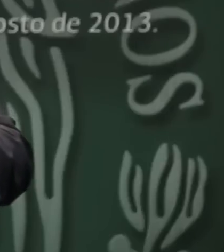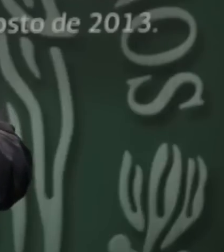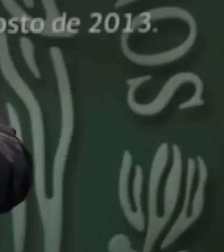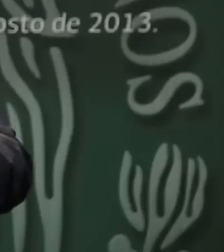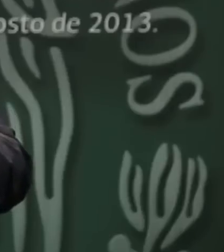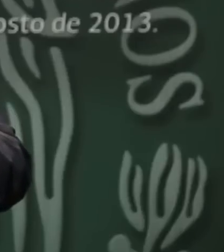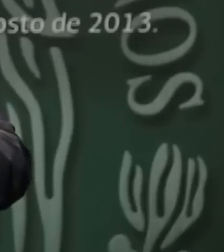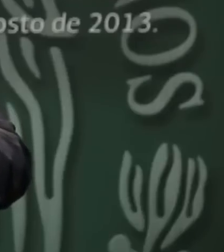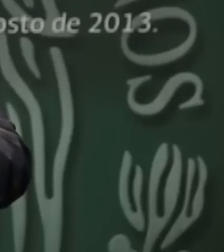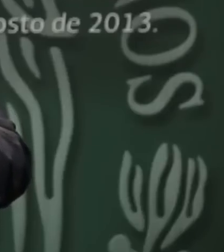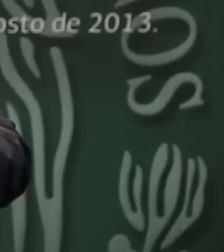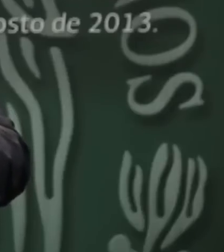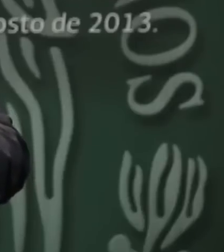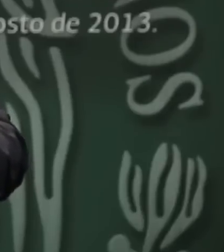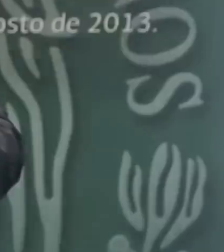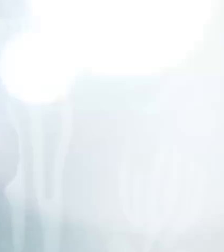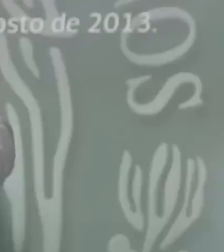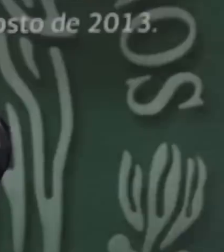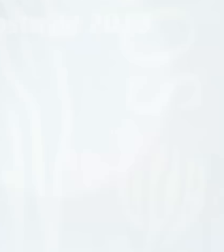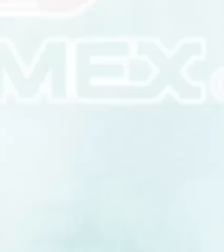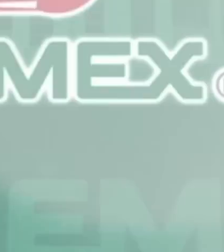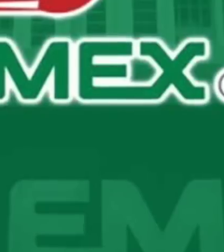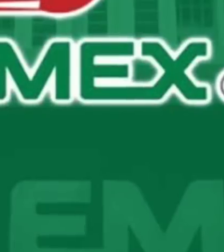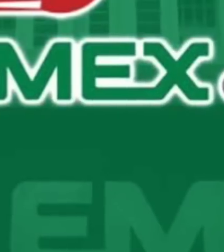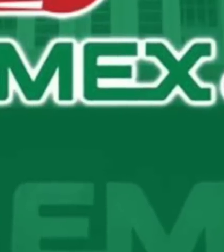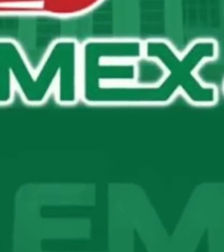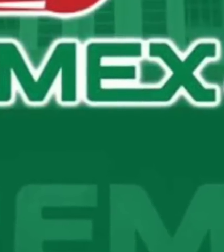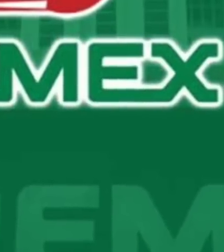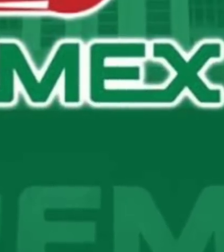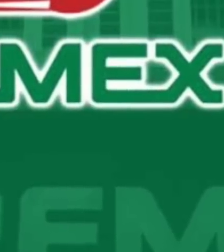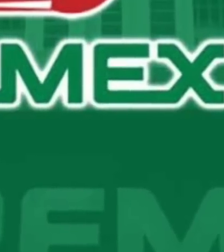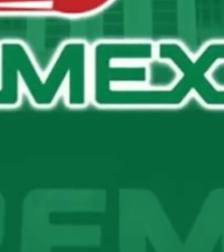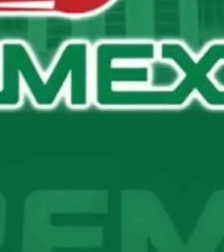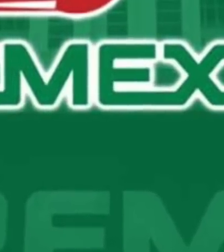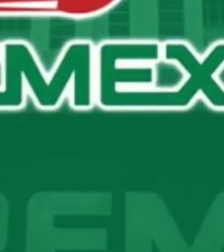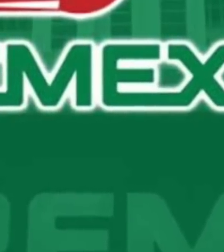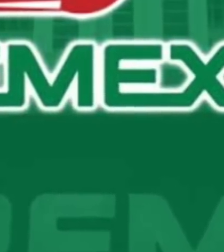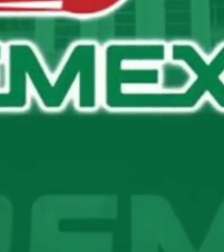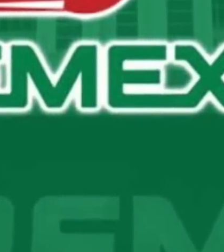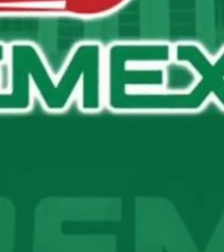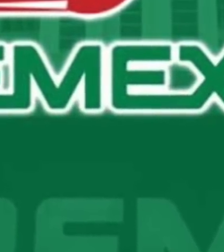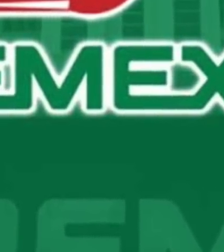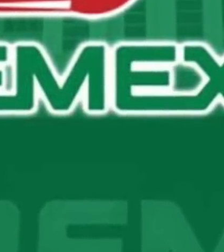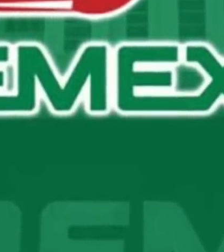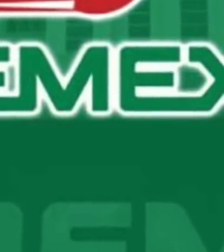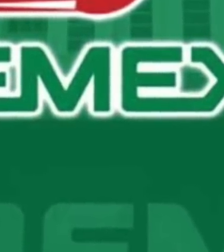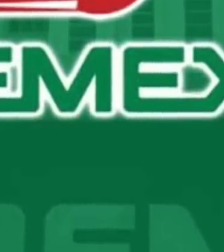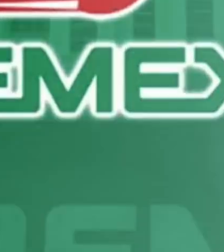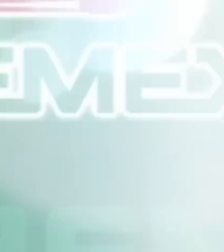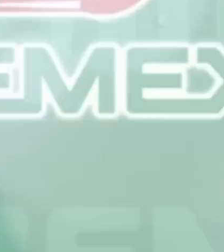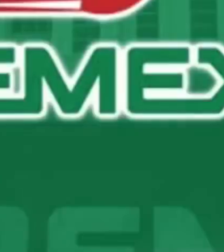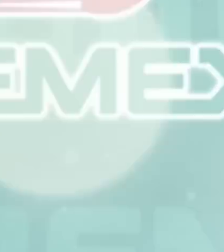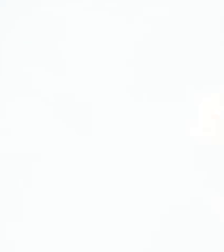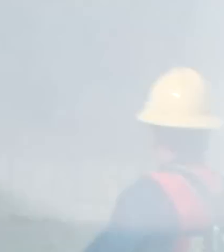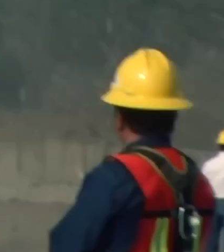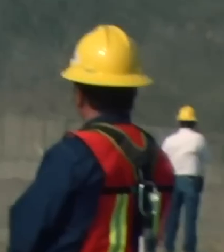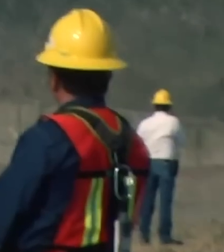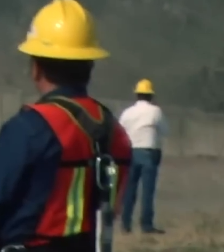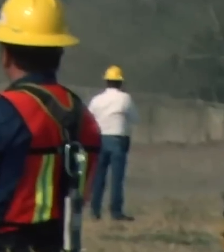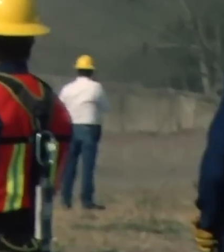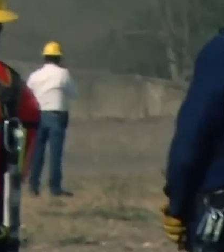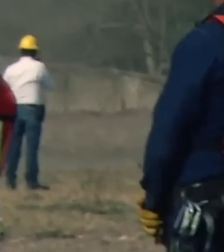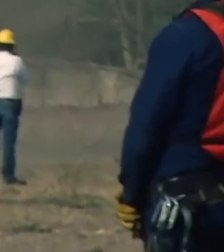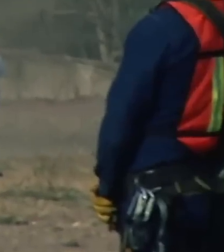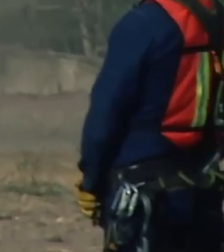pasado regresen nuevamente a manos del pueblo mexicano la Comisión Federal de Electricidad